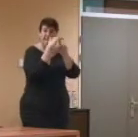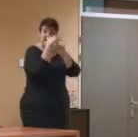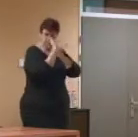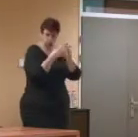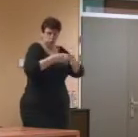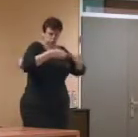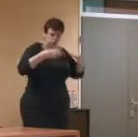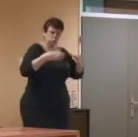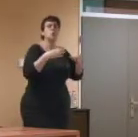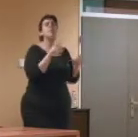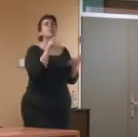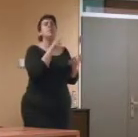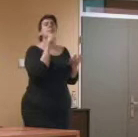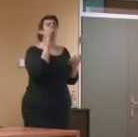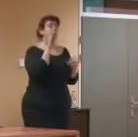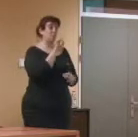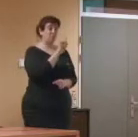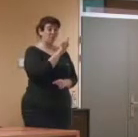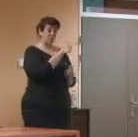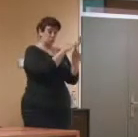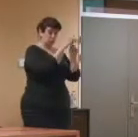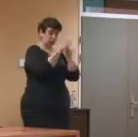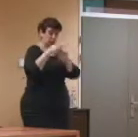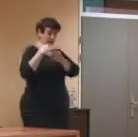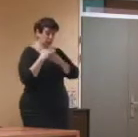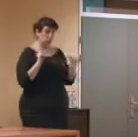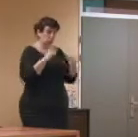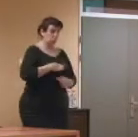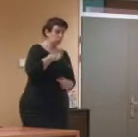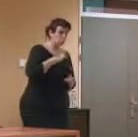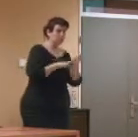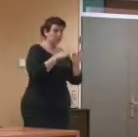de los cuales los principales son: Gürtel, Taula, Brugal,